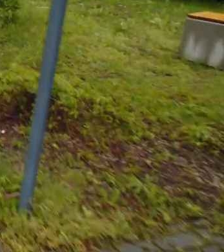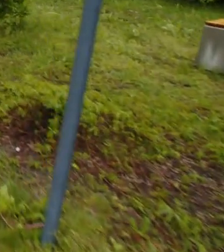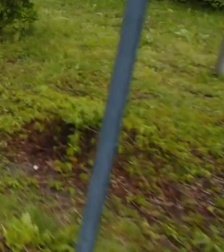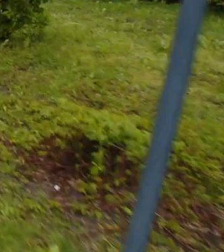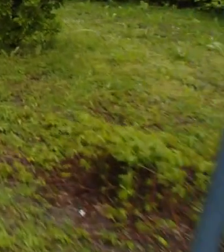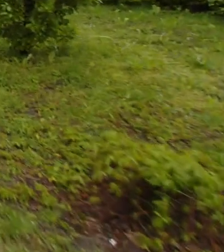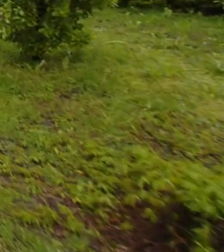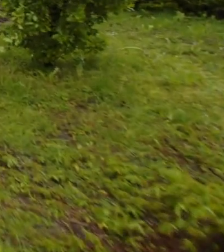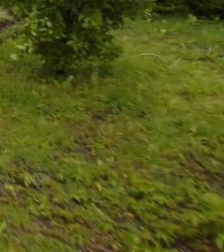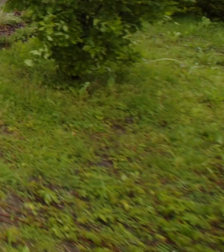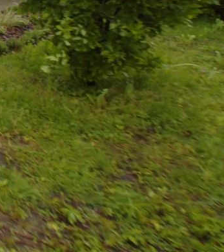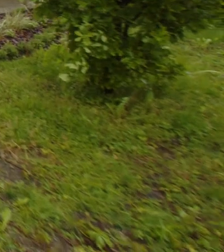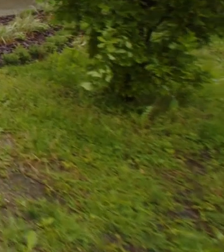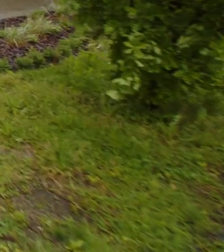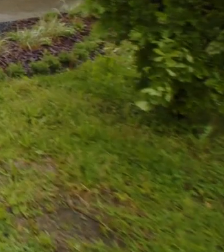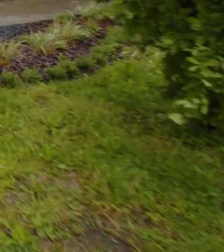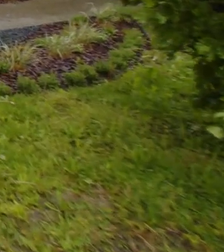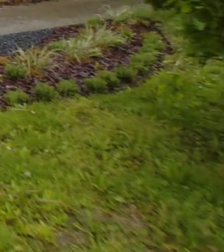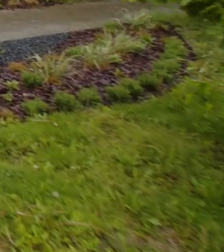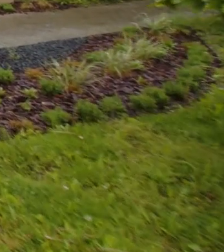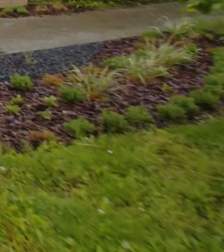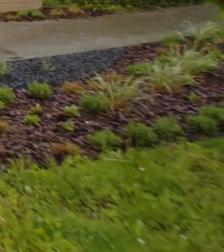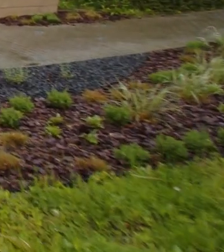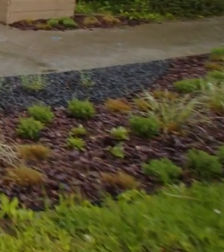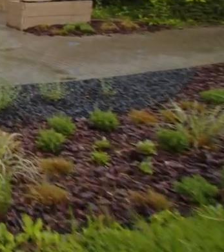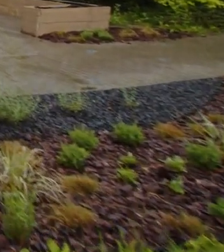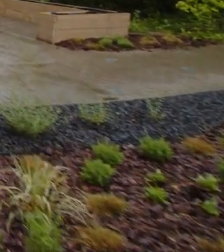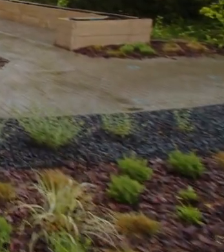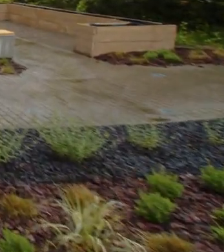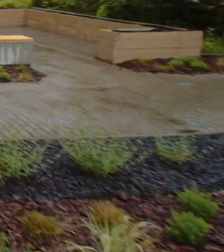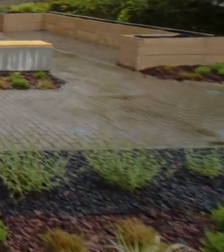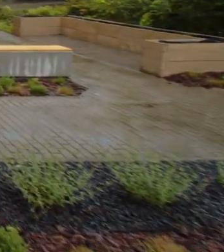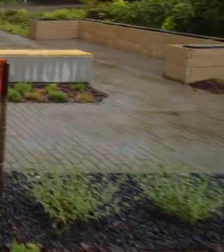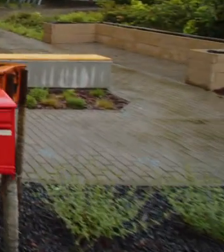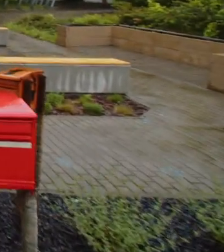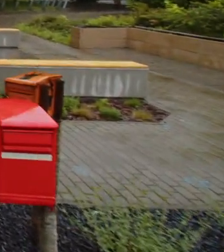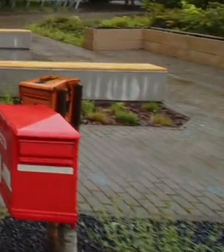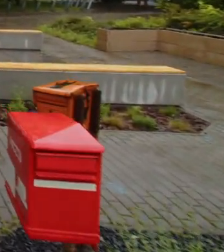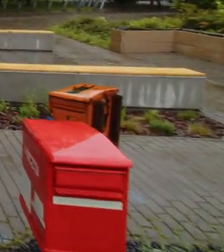przez około 7-metrowy chodnik z kostki do drzwi wejściowych. Przed Dedekiem bujna majowa zieleń.